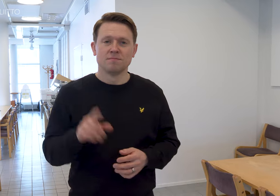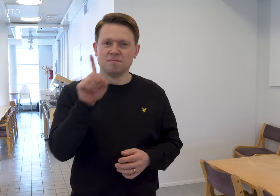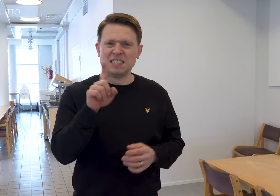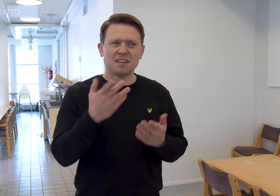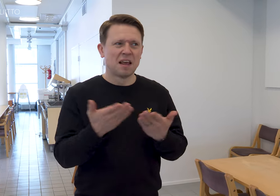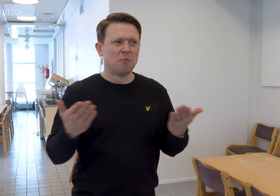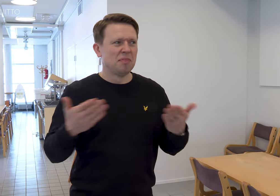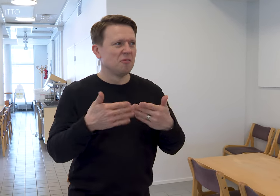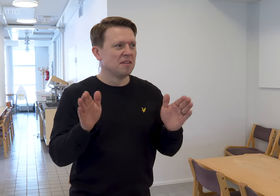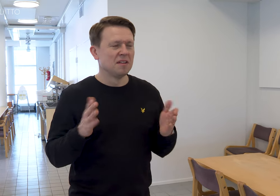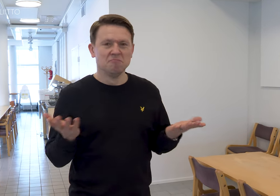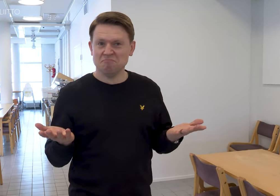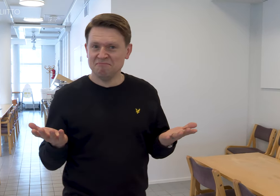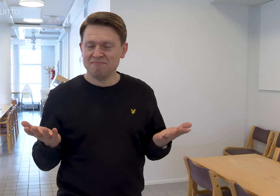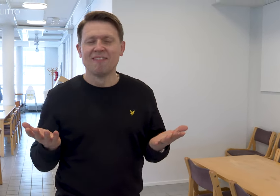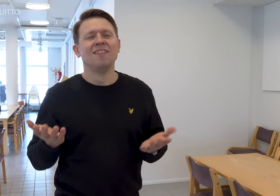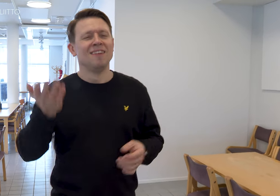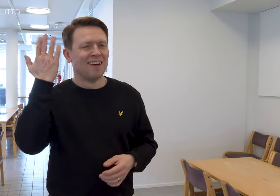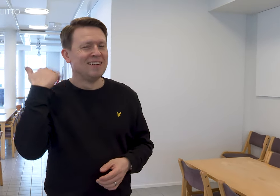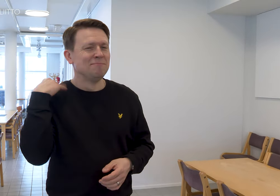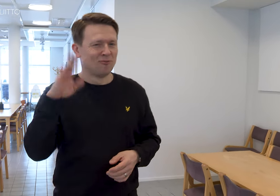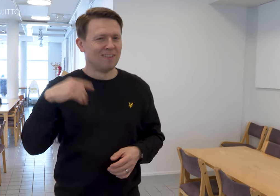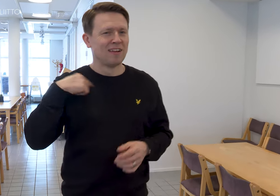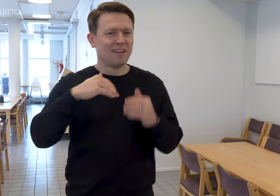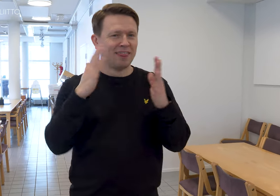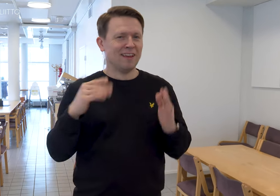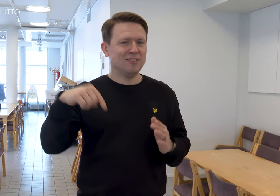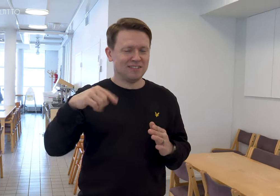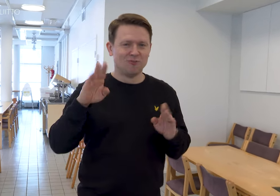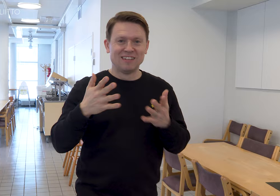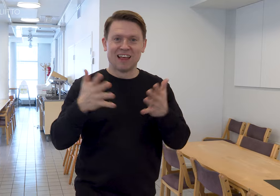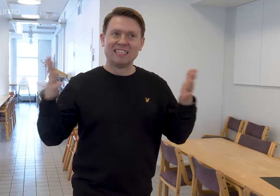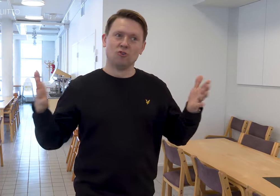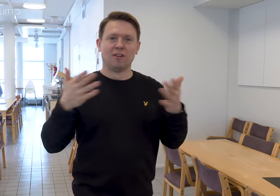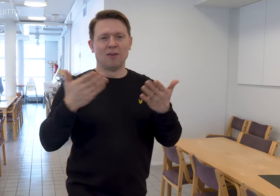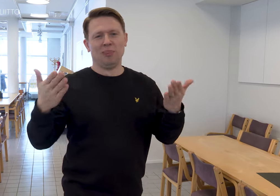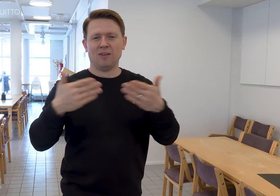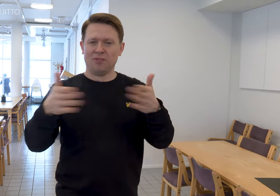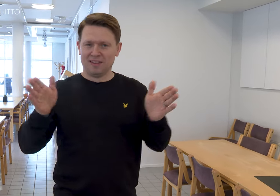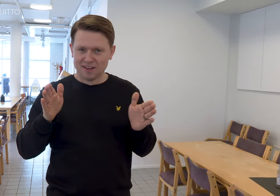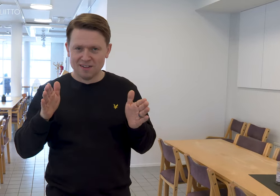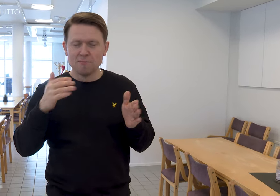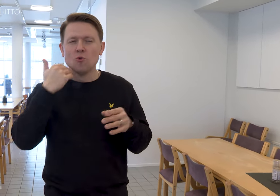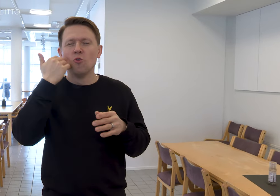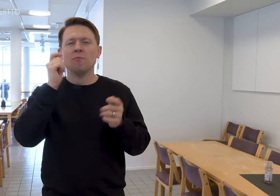Missä näyttelytila on? Se on ollut Helsingissä Valkealla talolla.